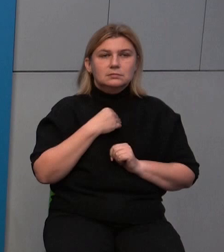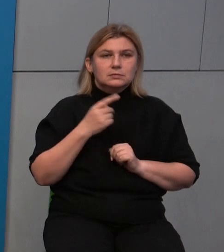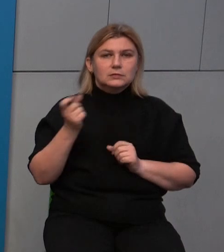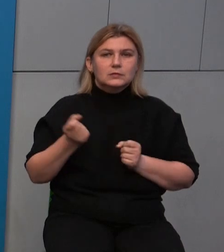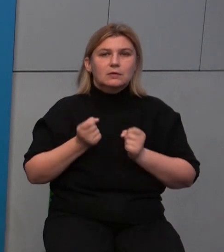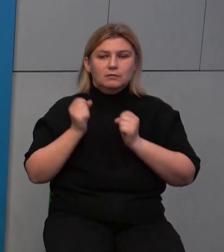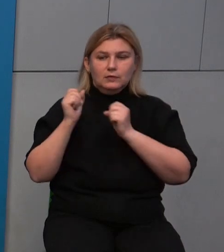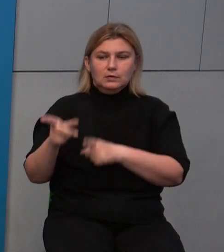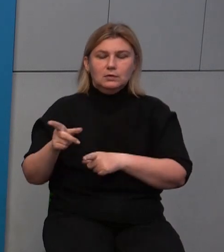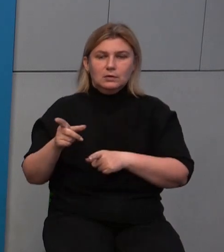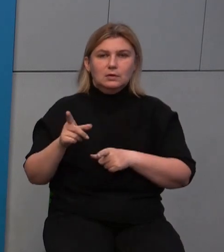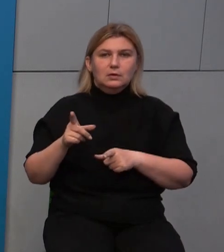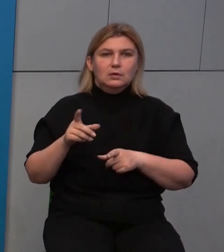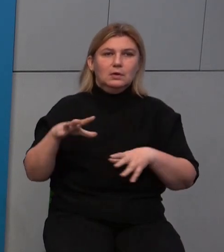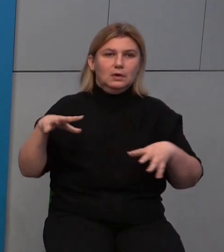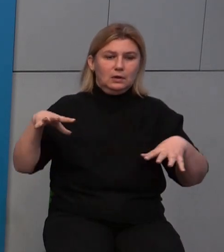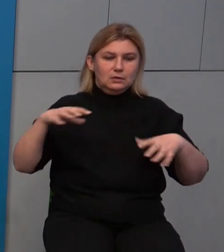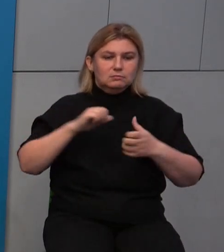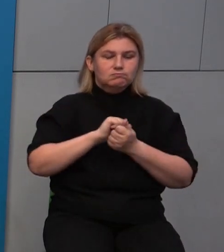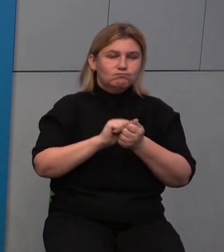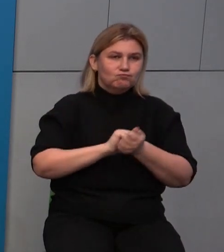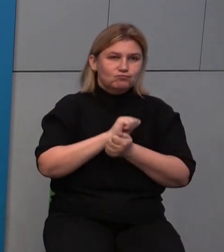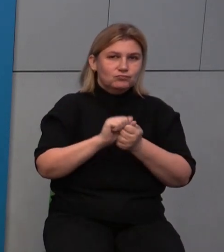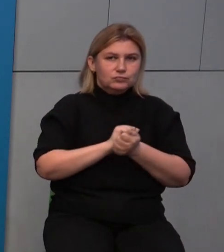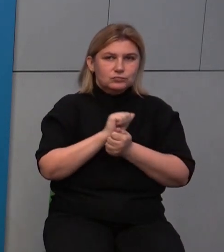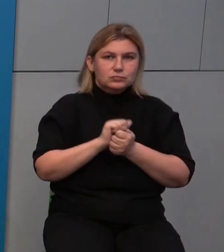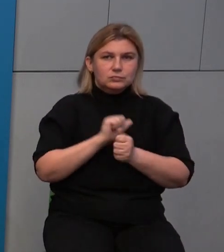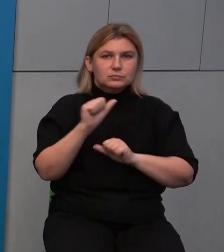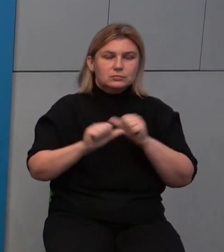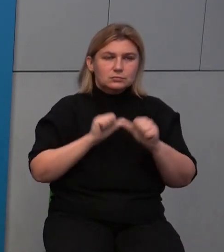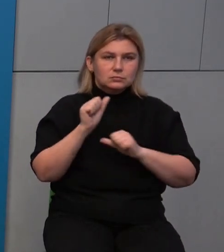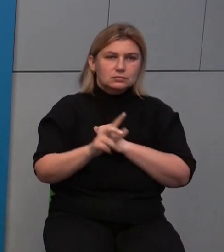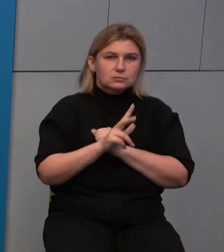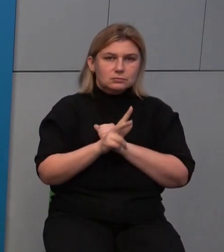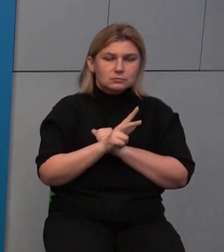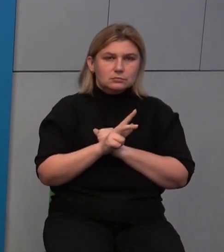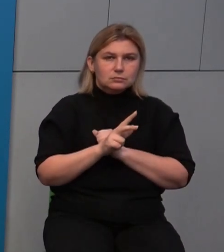do tej celulozy te z lat 80., te wczesne się zachowały.